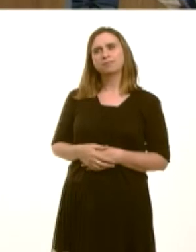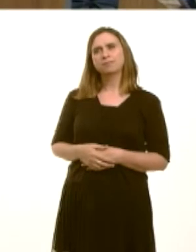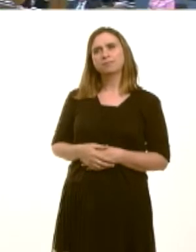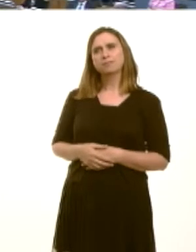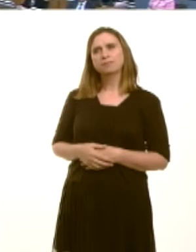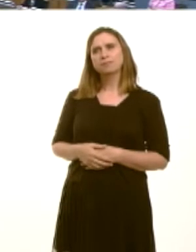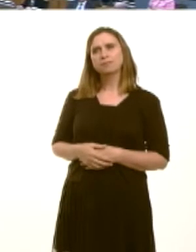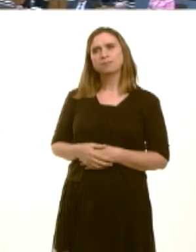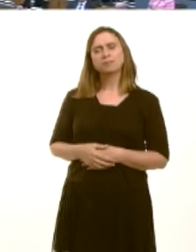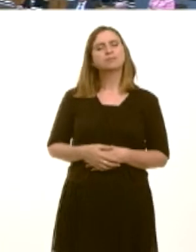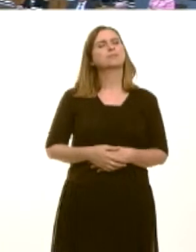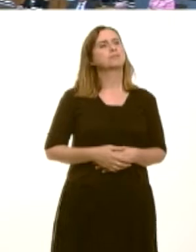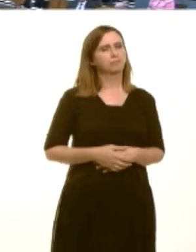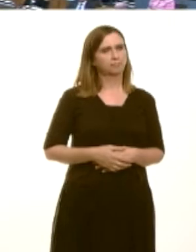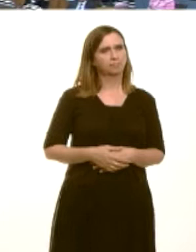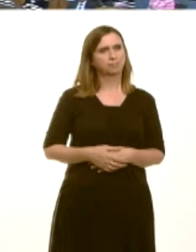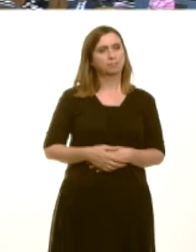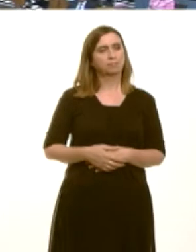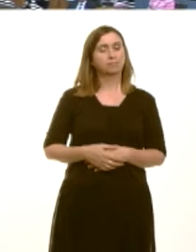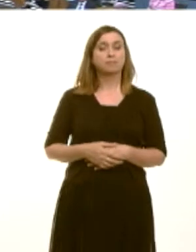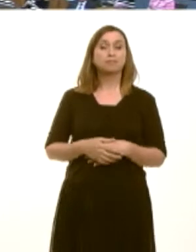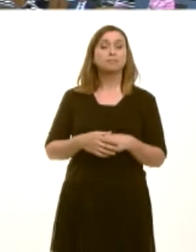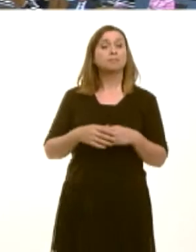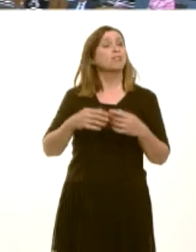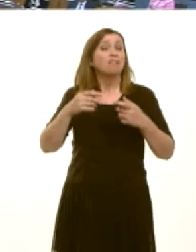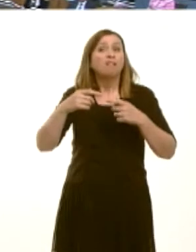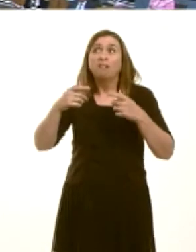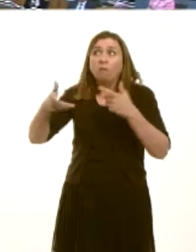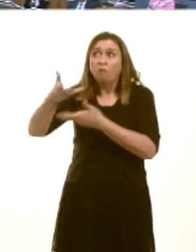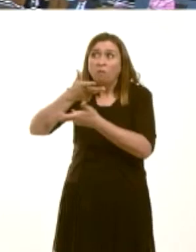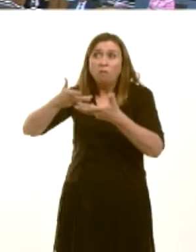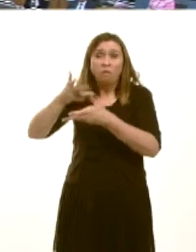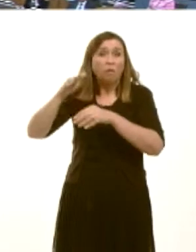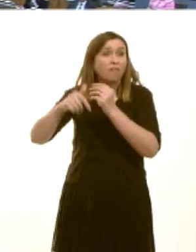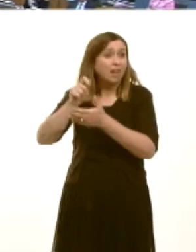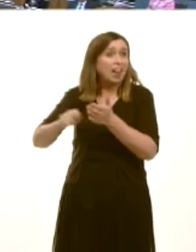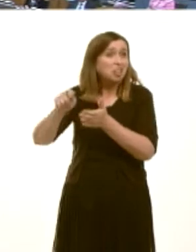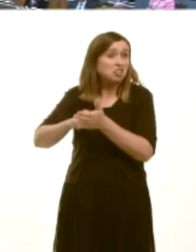etholiadol, rydym ni i gyd yn cydnabod bod yna amseroedd anodd, pa Lywodraeth bynnag